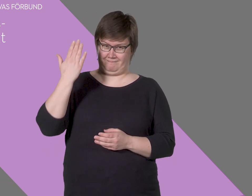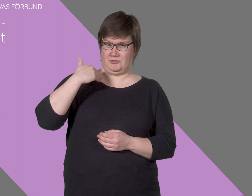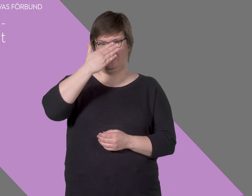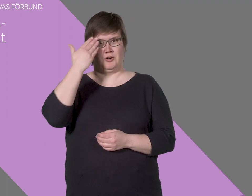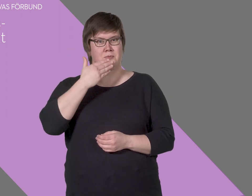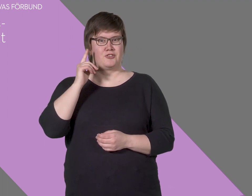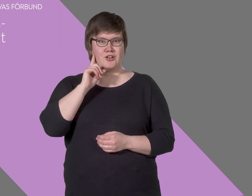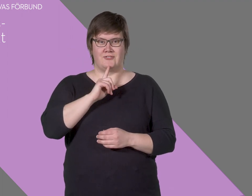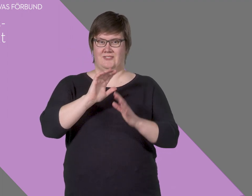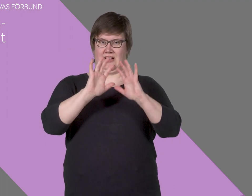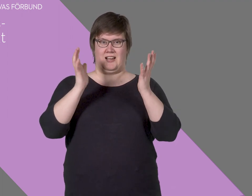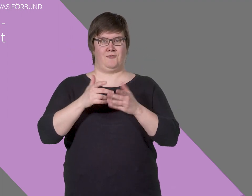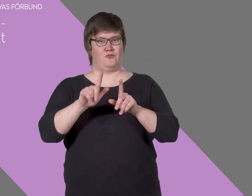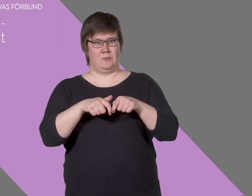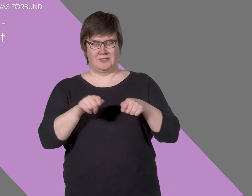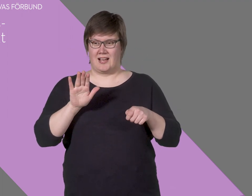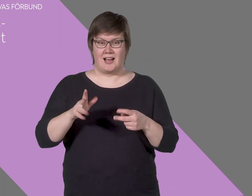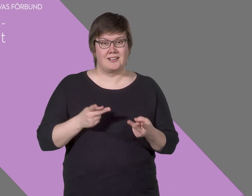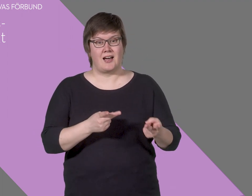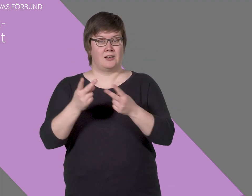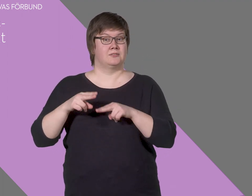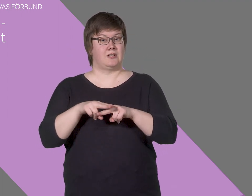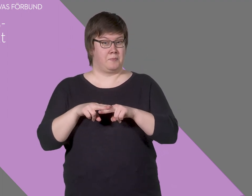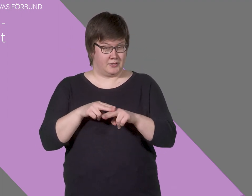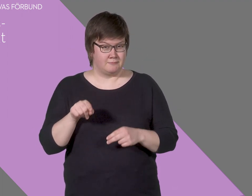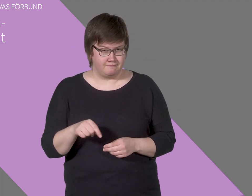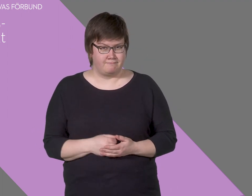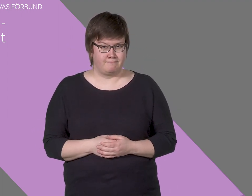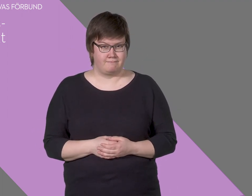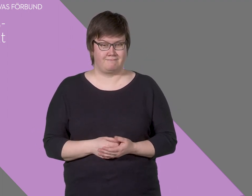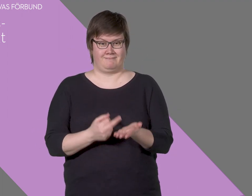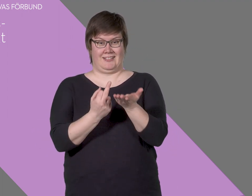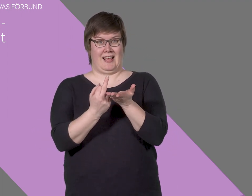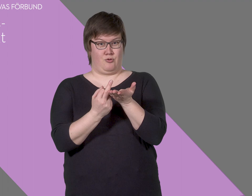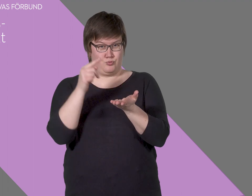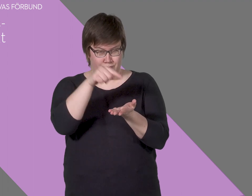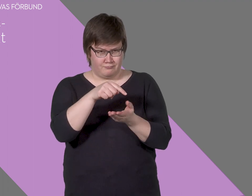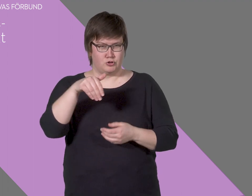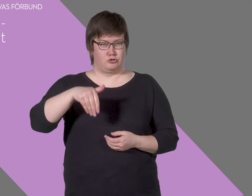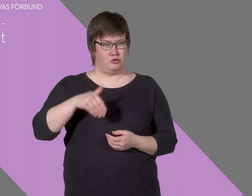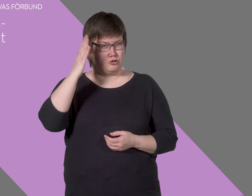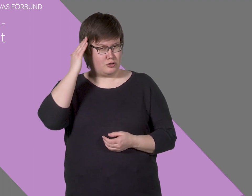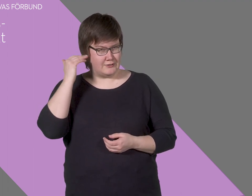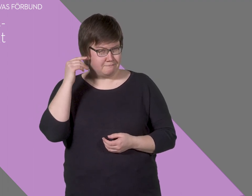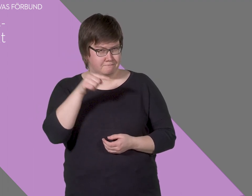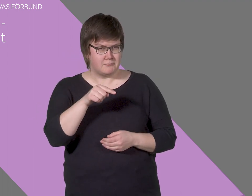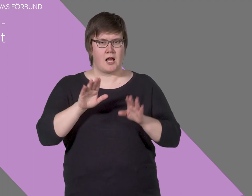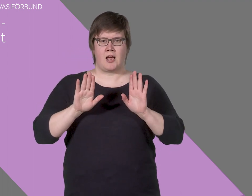I somras antog Dövas Världsförbunds generalsamling i Jeju i Sydkorea -